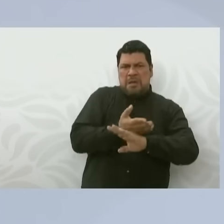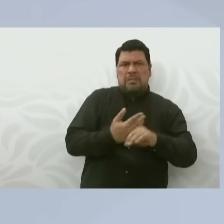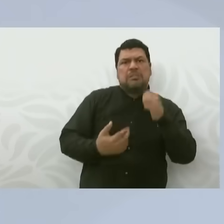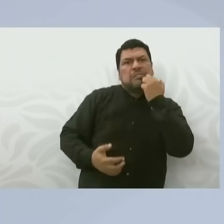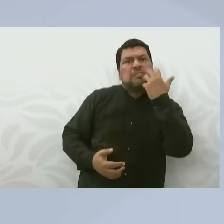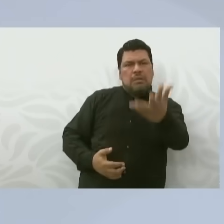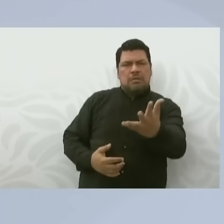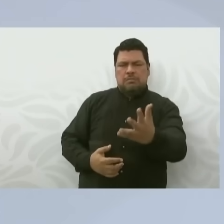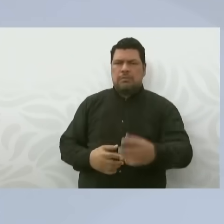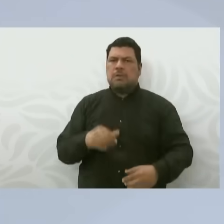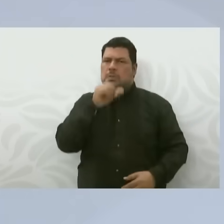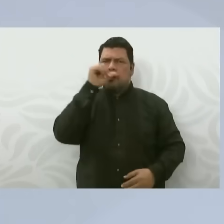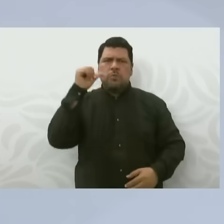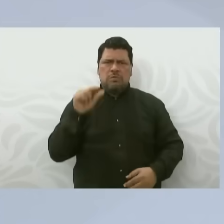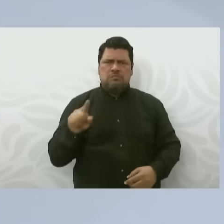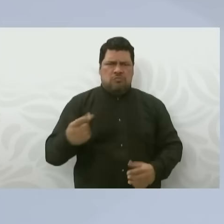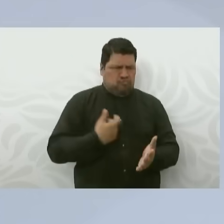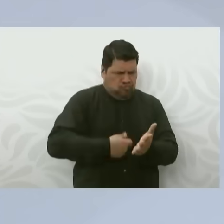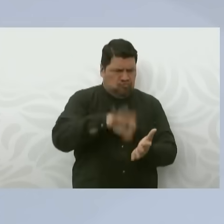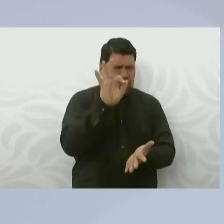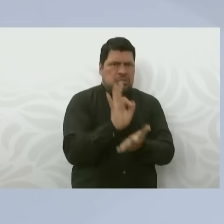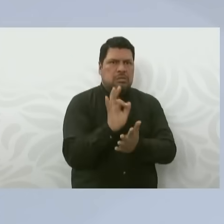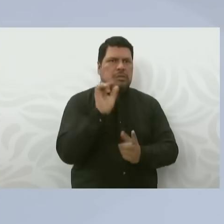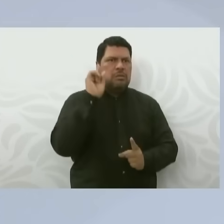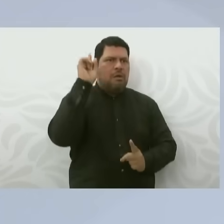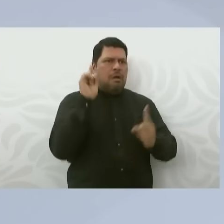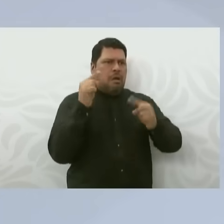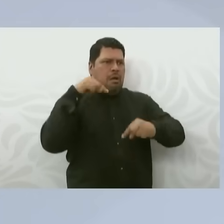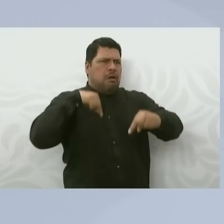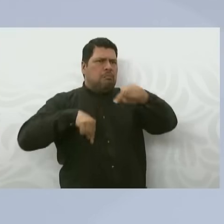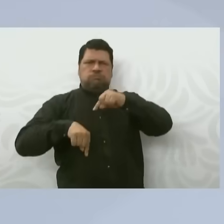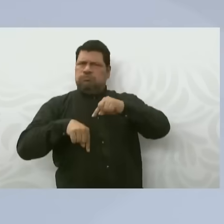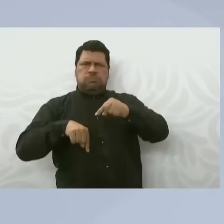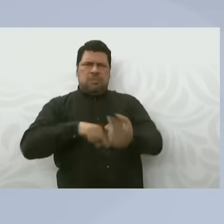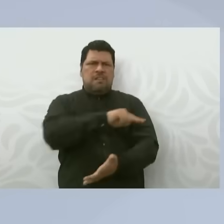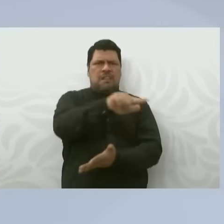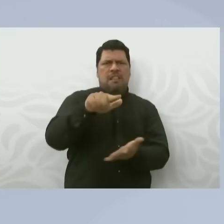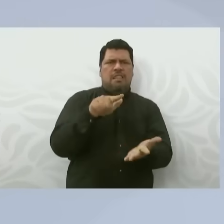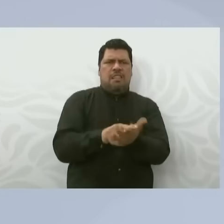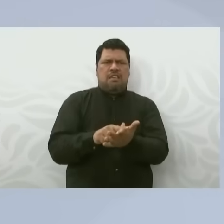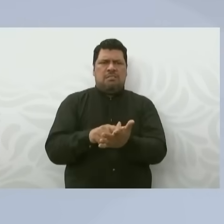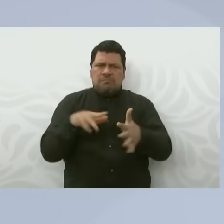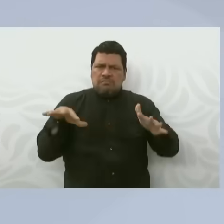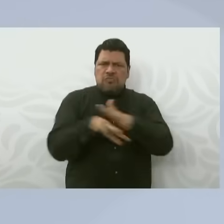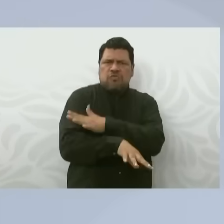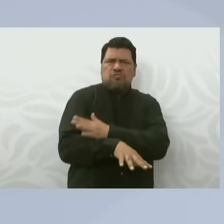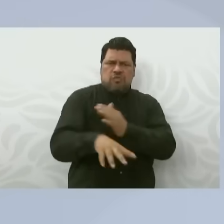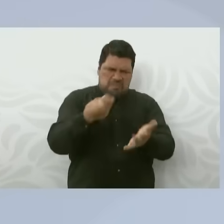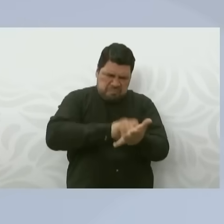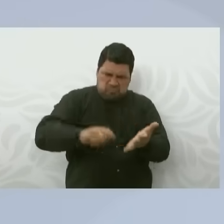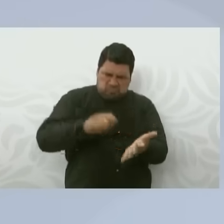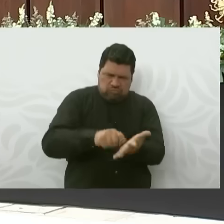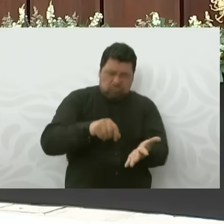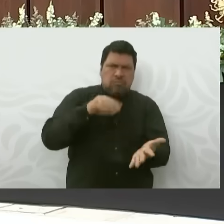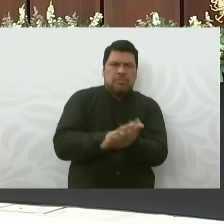valiente y sin titubeos emitió las leyes de reforma veracruz resistió la invasión